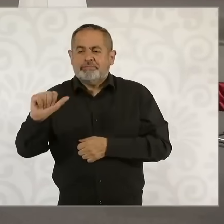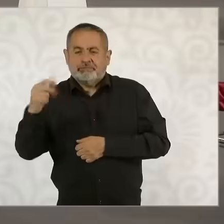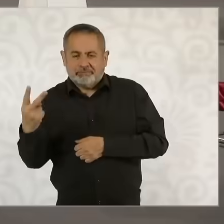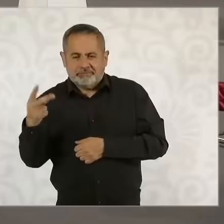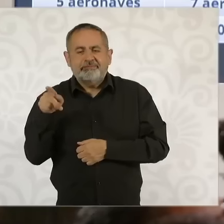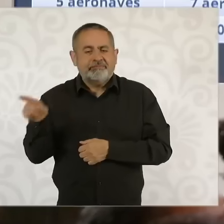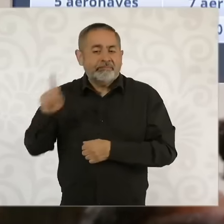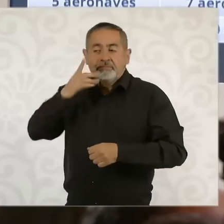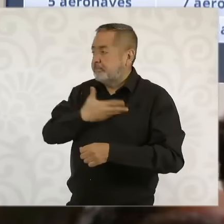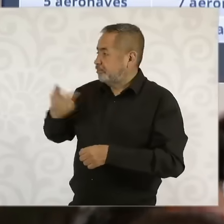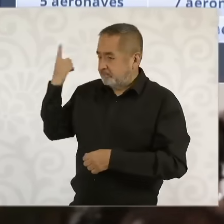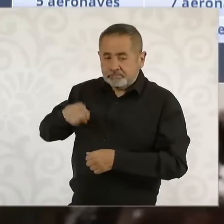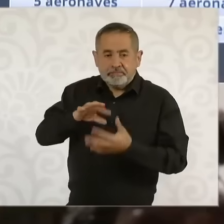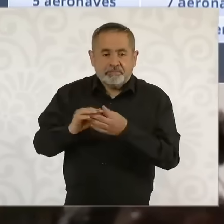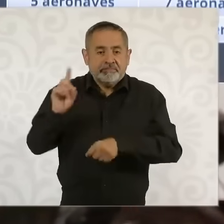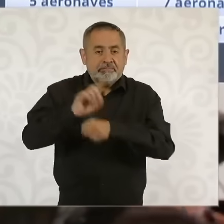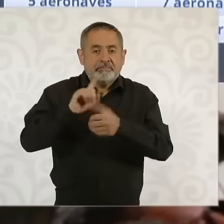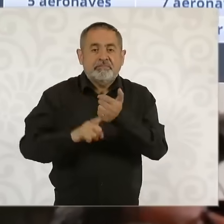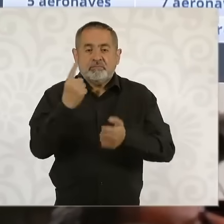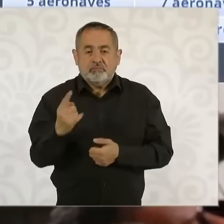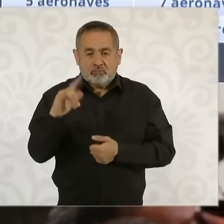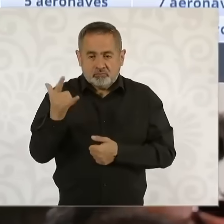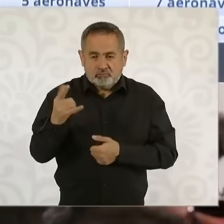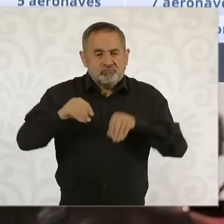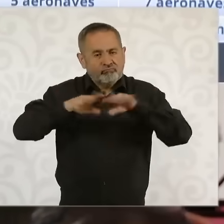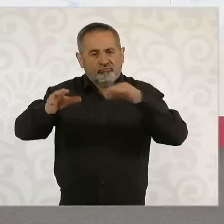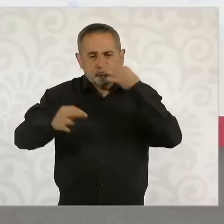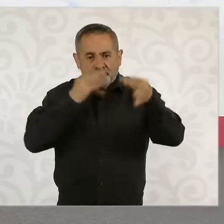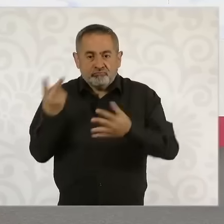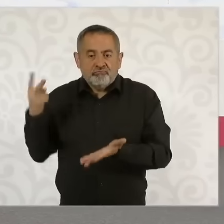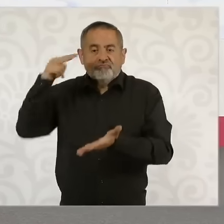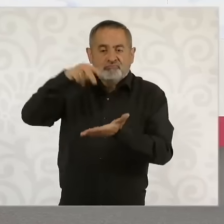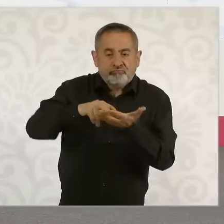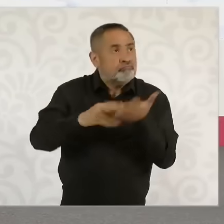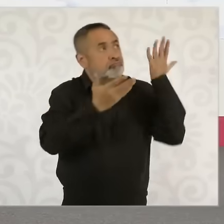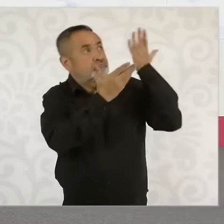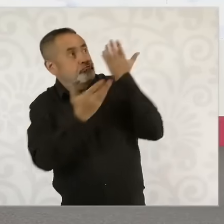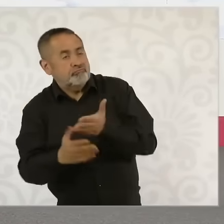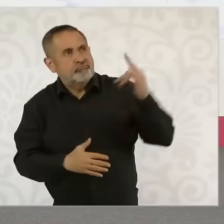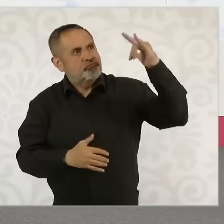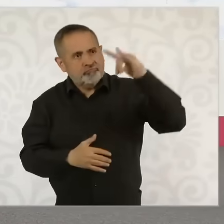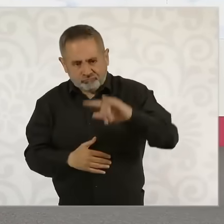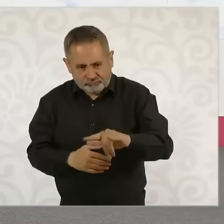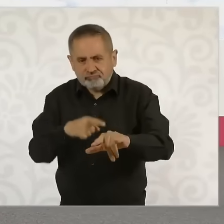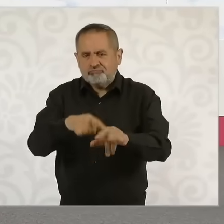señora presidenta el día primero de julio estuvo presente en esa recepción donde mexicana recibe